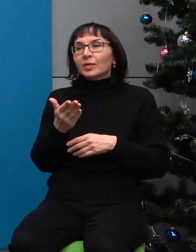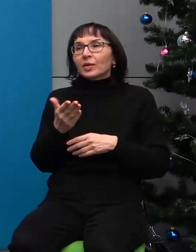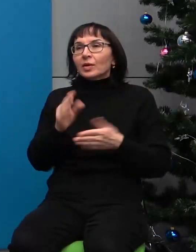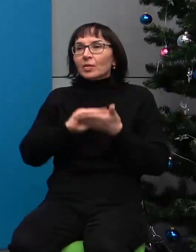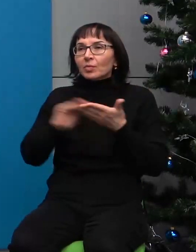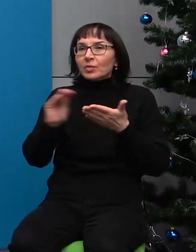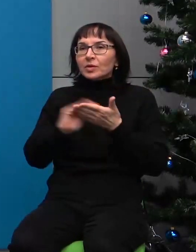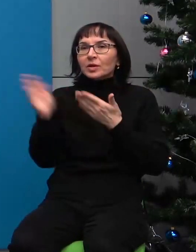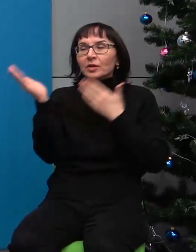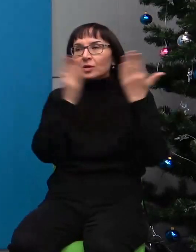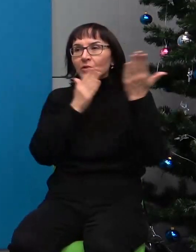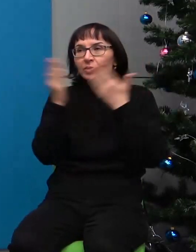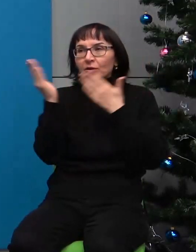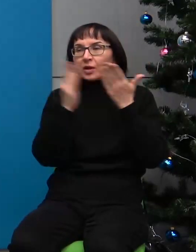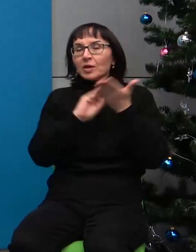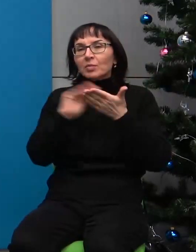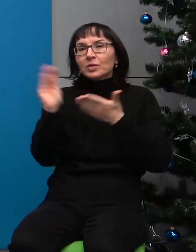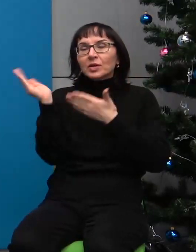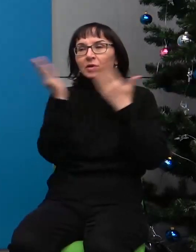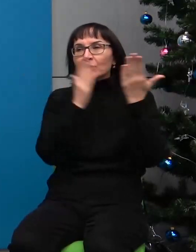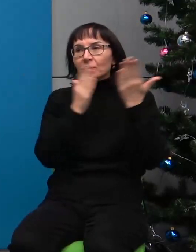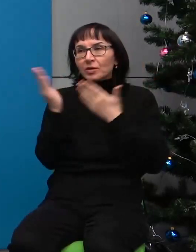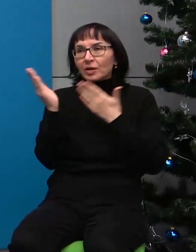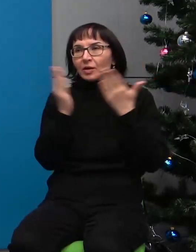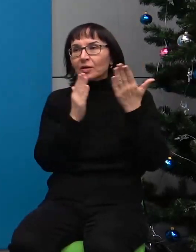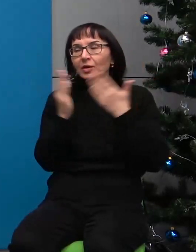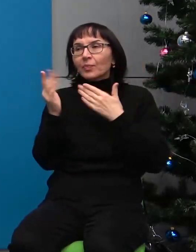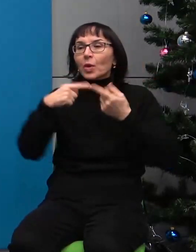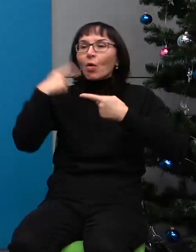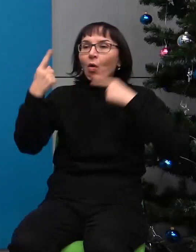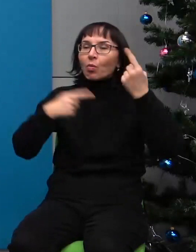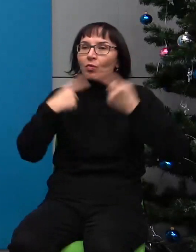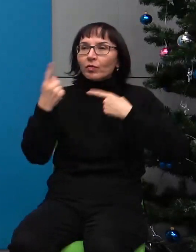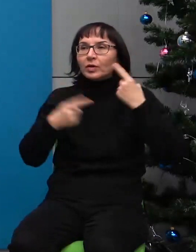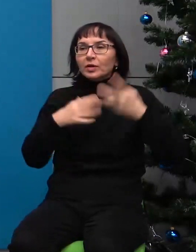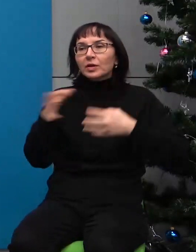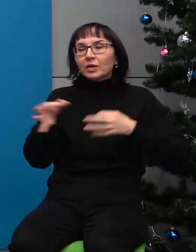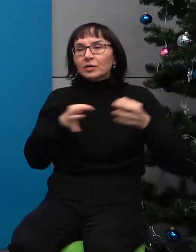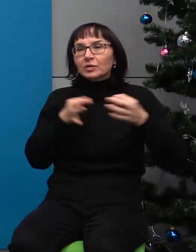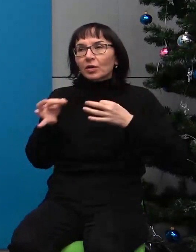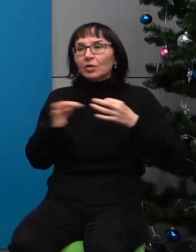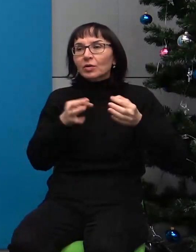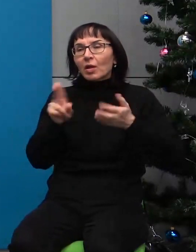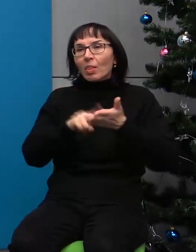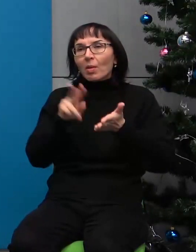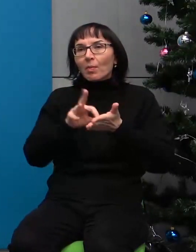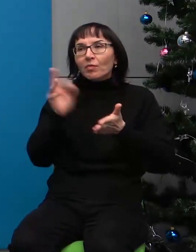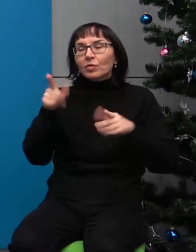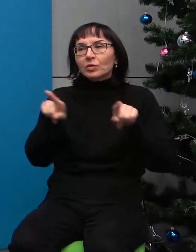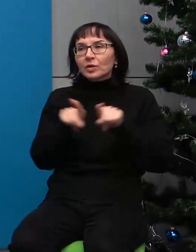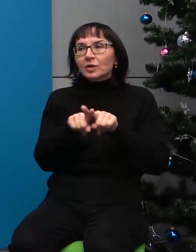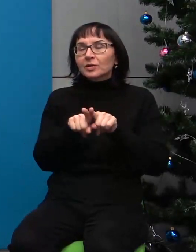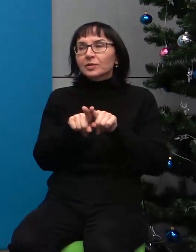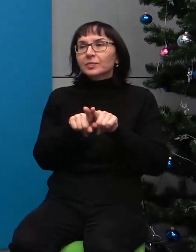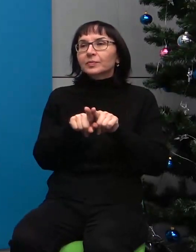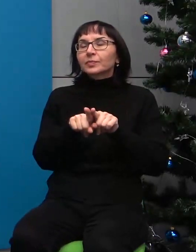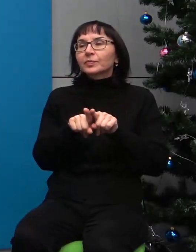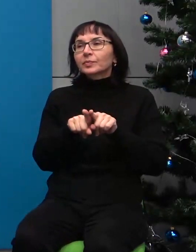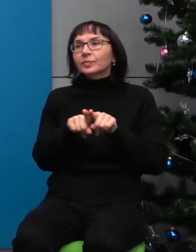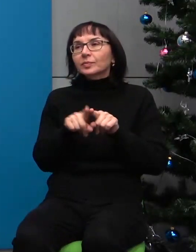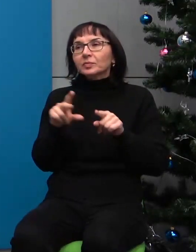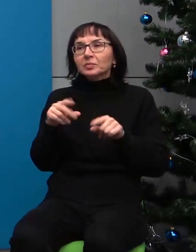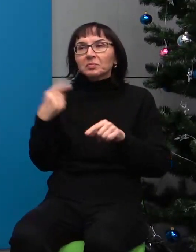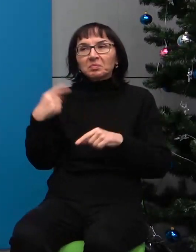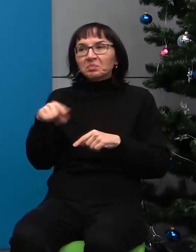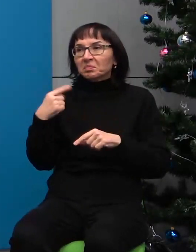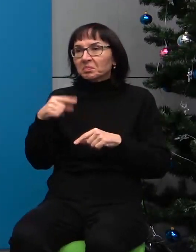Pisanie, czytanie, pisanie, czytanie, opowiadanie historii na pewno też, choć nie byłem nigdy jakąś taką głośną osobą,